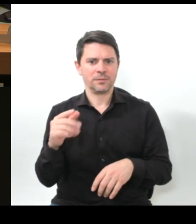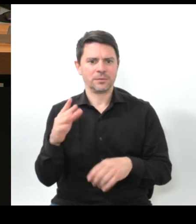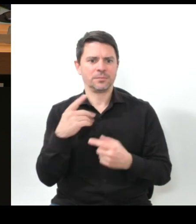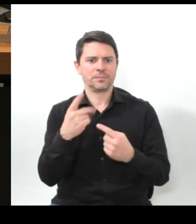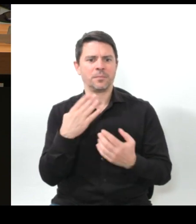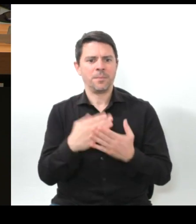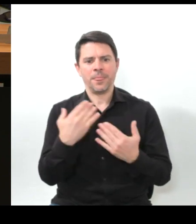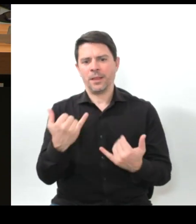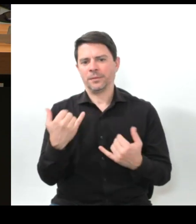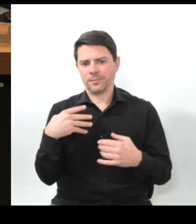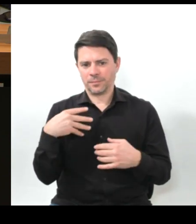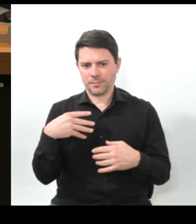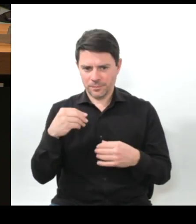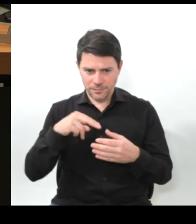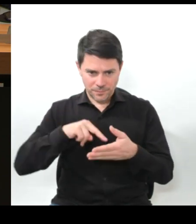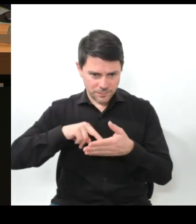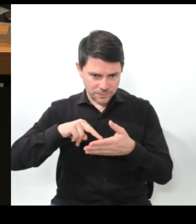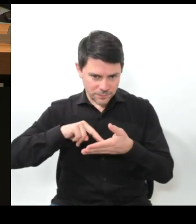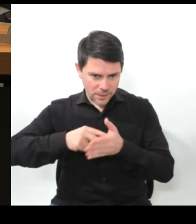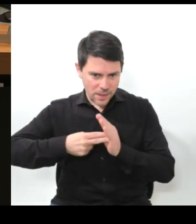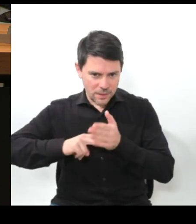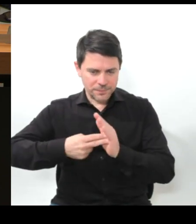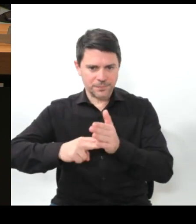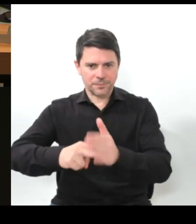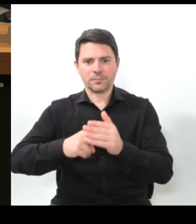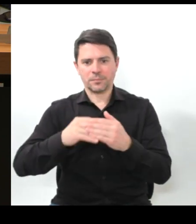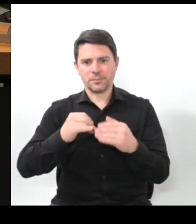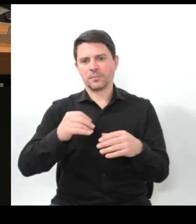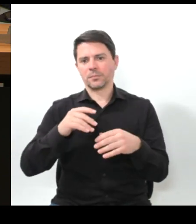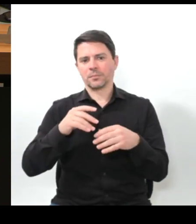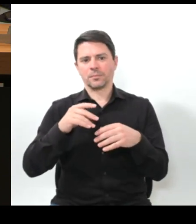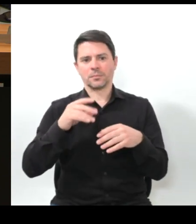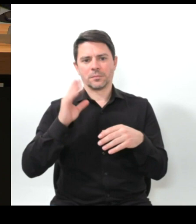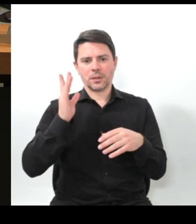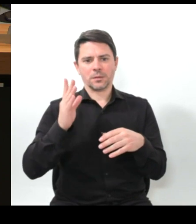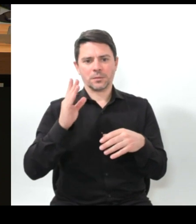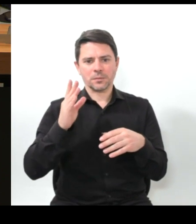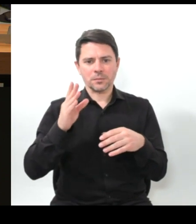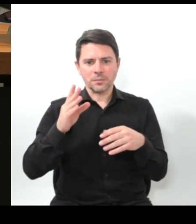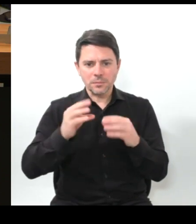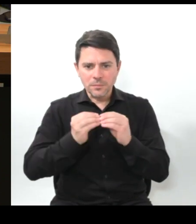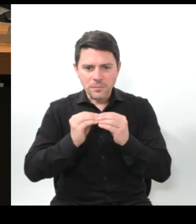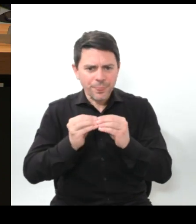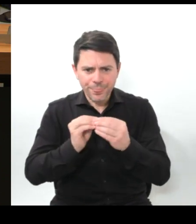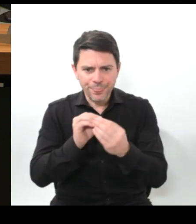insofern begrüßen wir sehr, dass wir heute wenigstens endlich dazu gekommen sind,